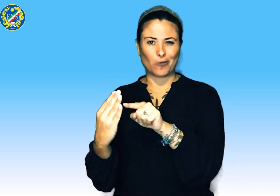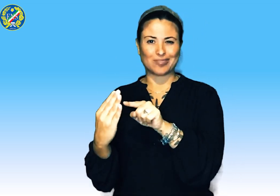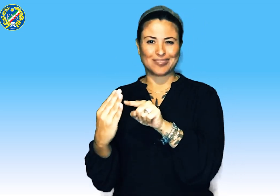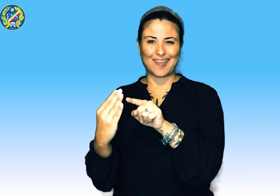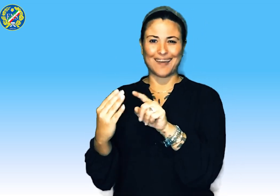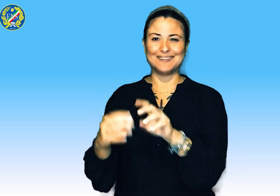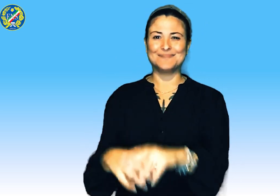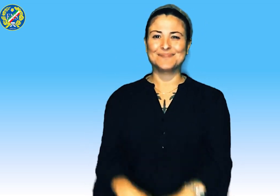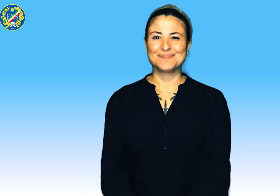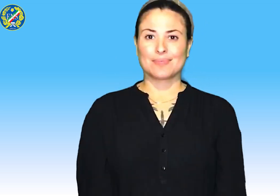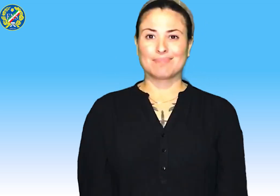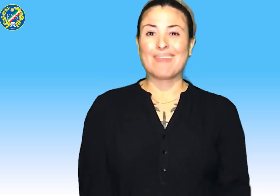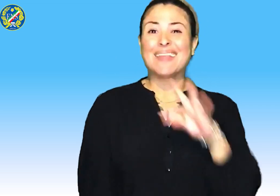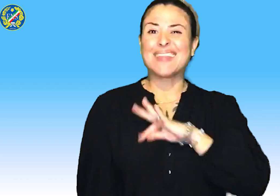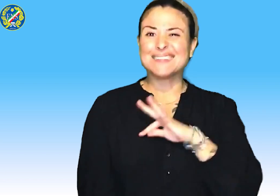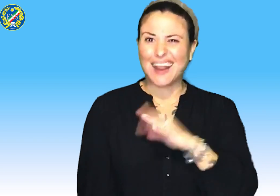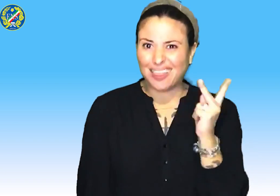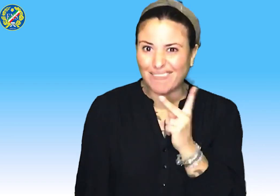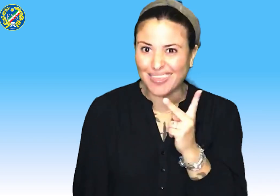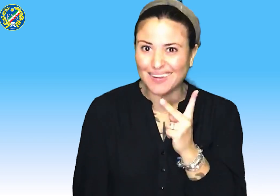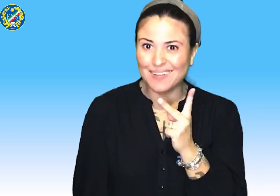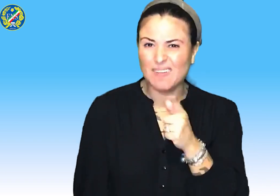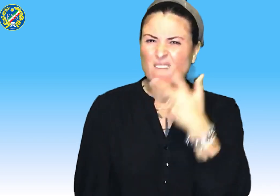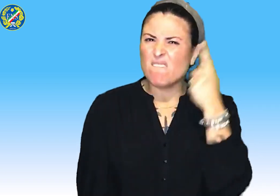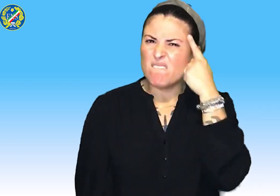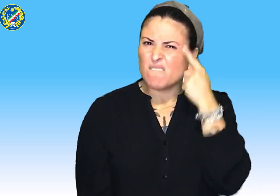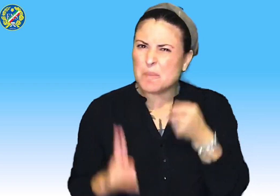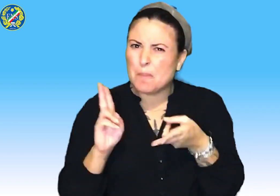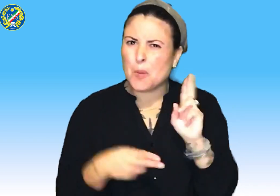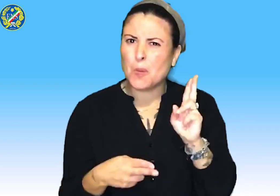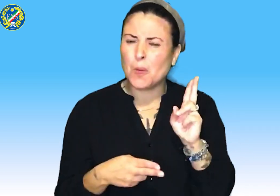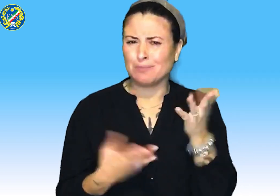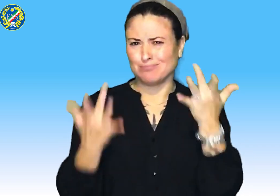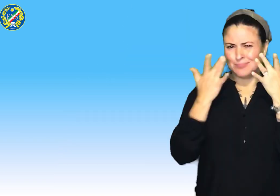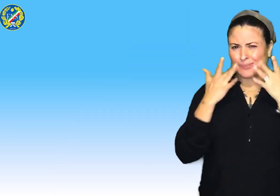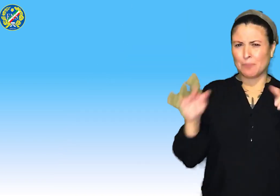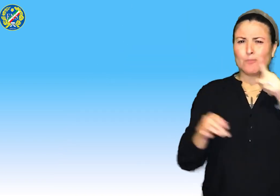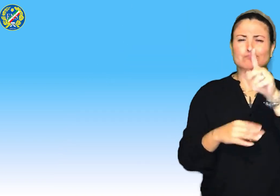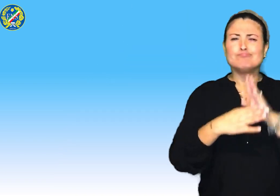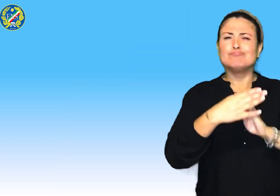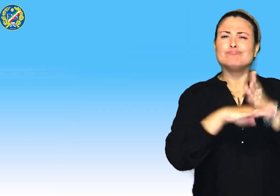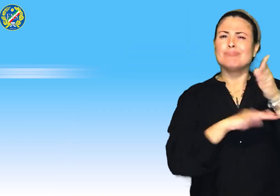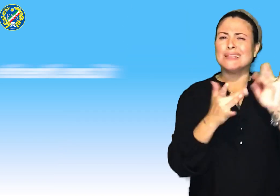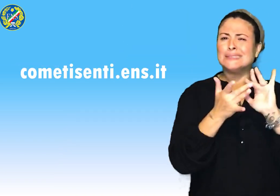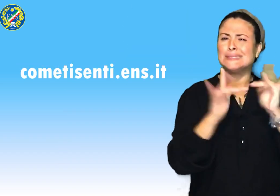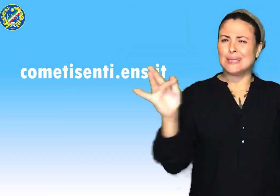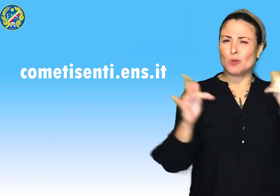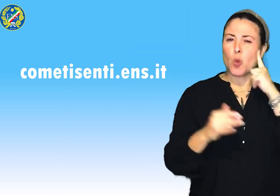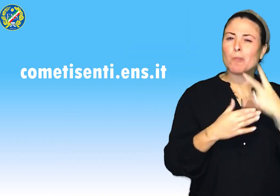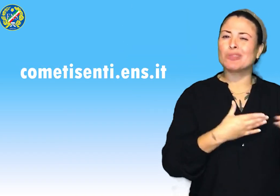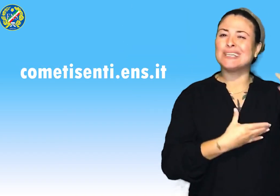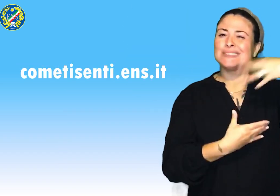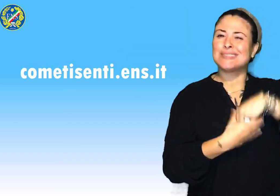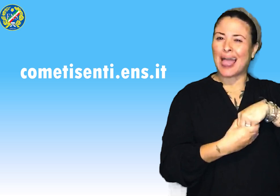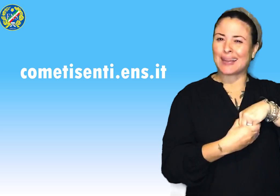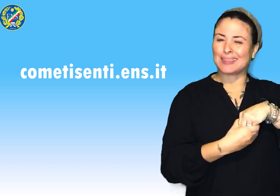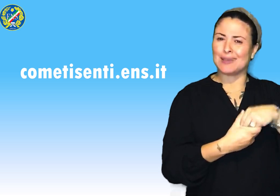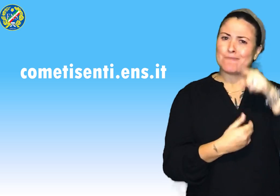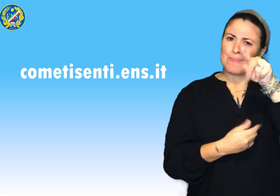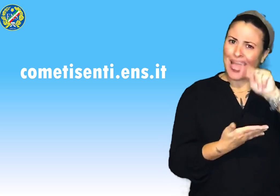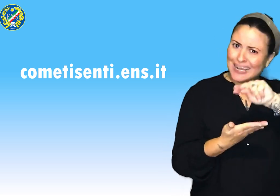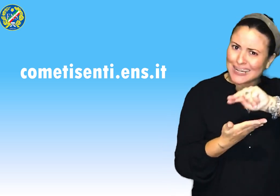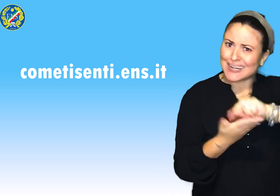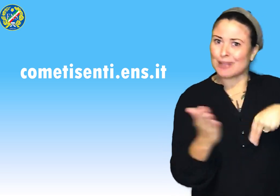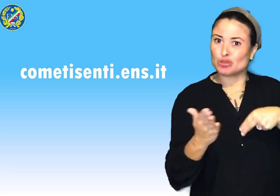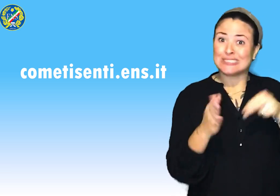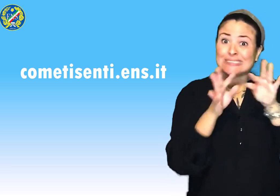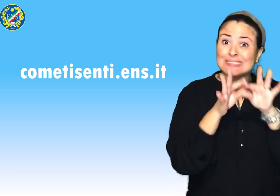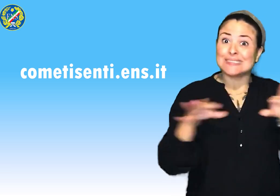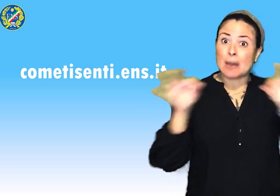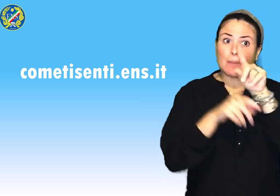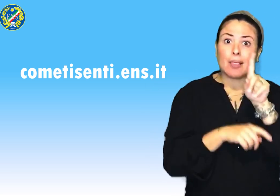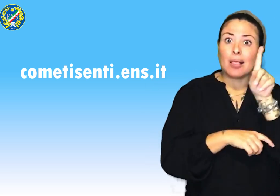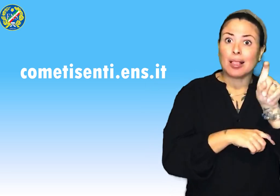ovvero quel fenomeno per cui il nostro organismo riesce a far fronte a situazioni potenzialmente spiacevoli.